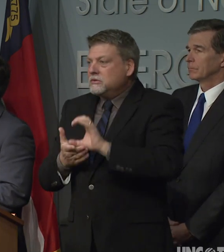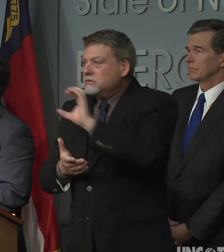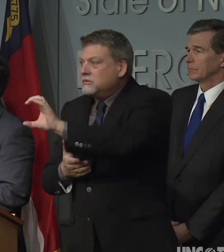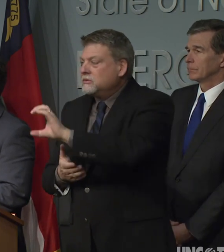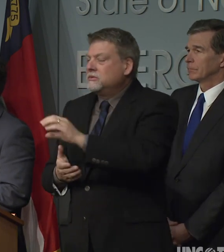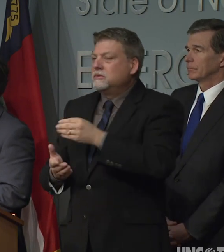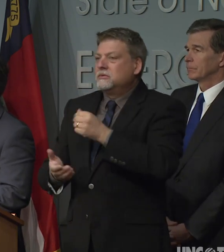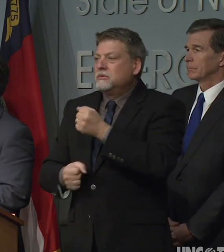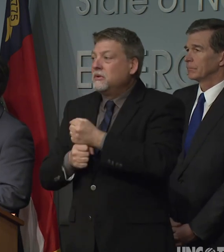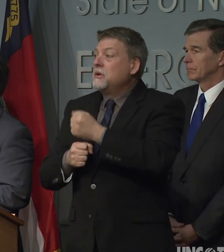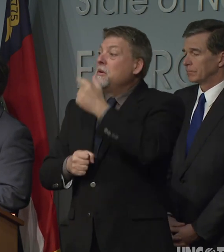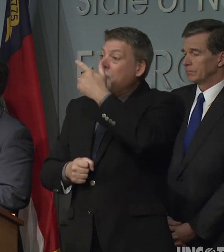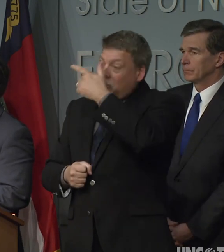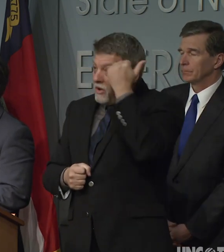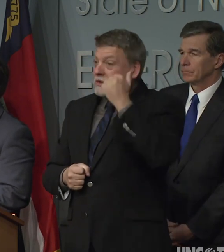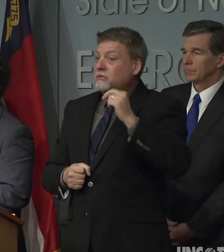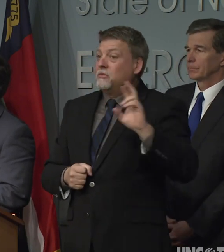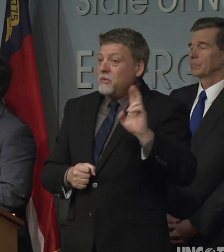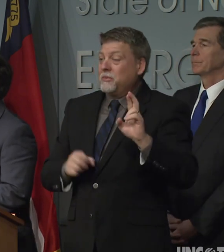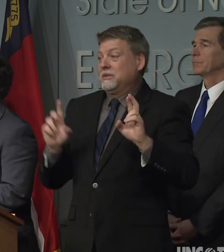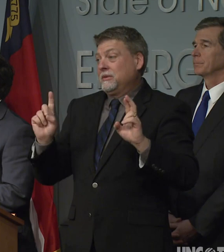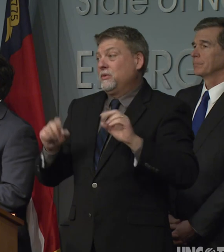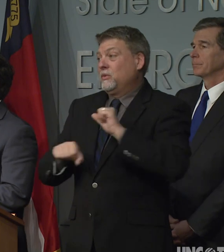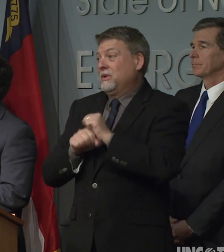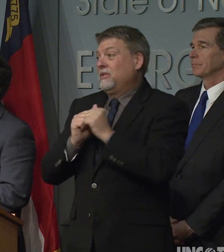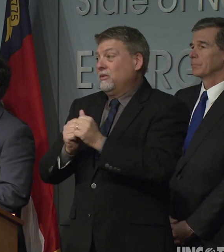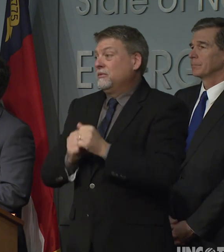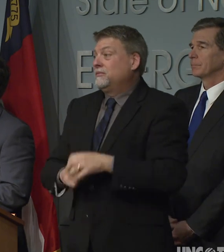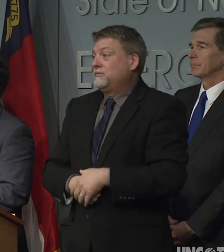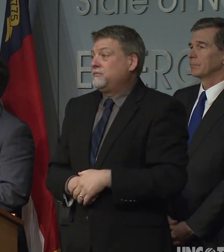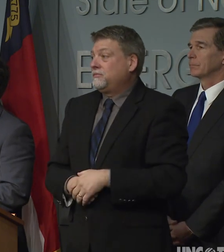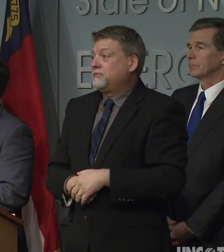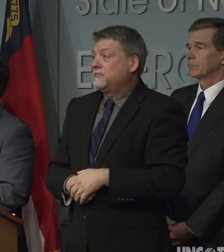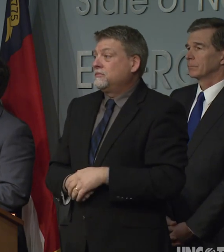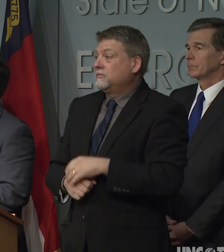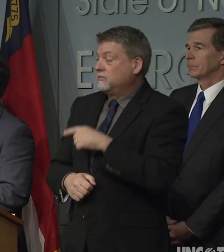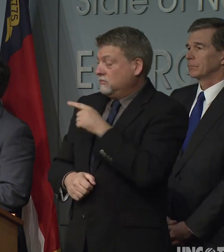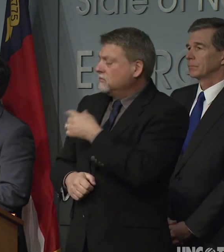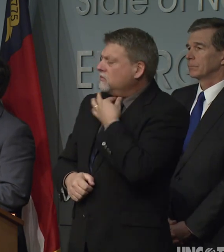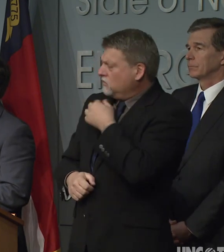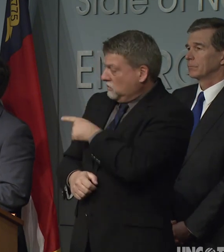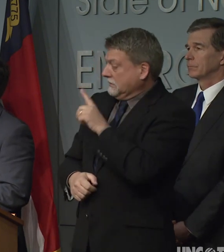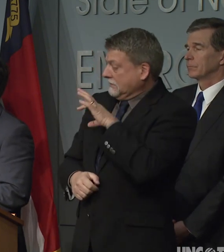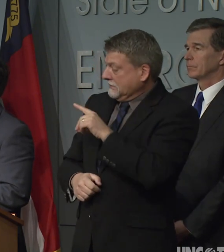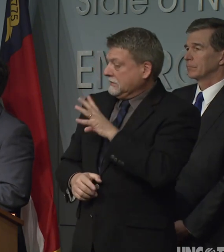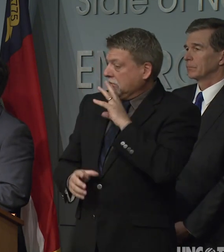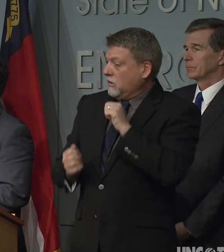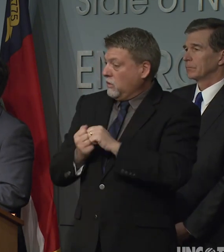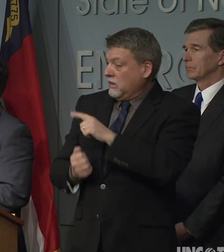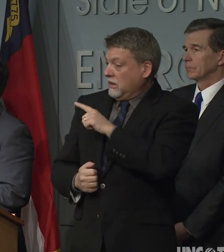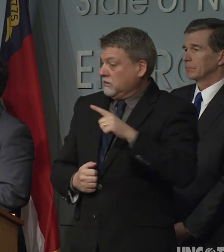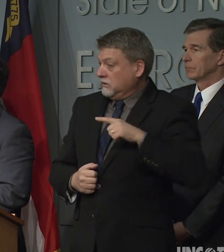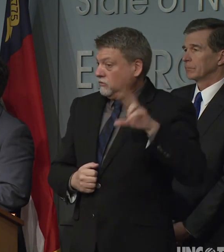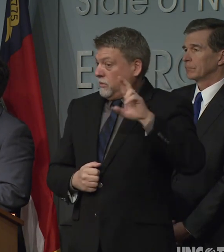estado disponible para la comunidad esto es gracias a que todos los participantes han colaborado.